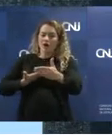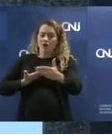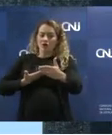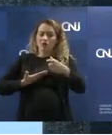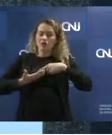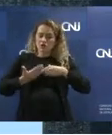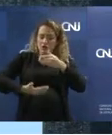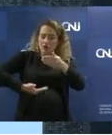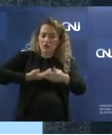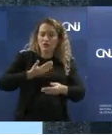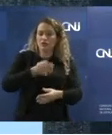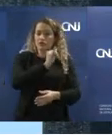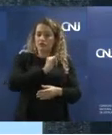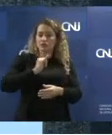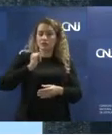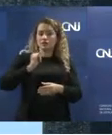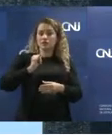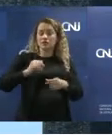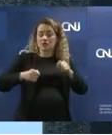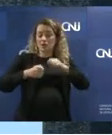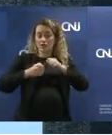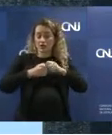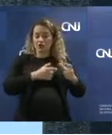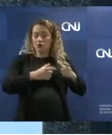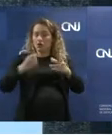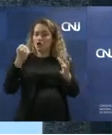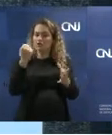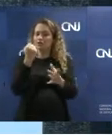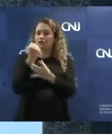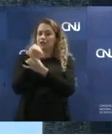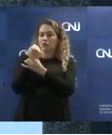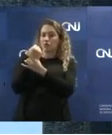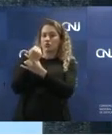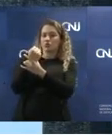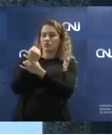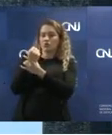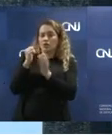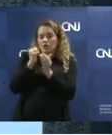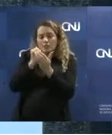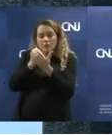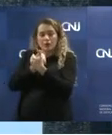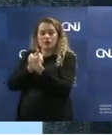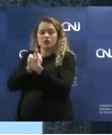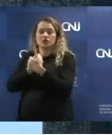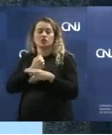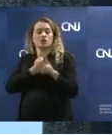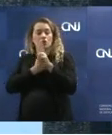é processado em um ambiente seguro e protegido pela plataforma e notariado.